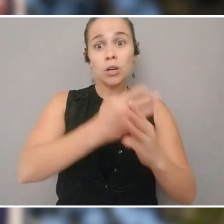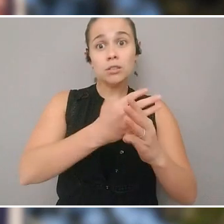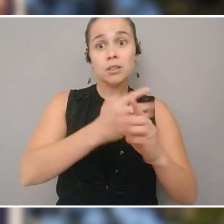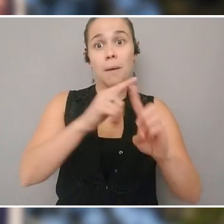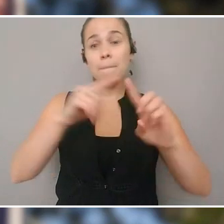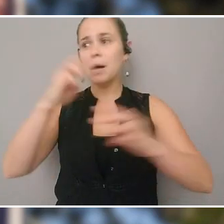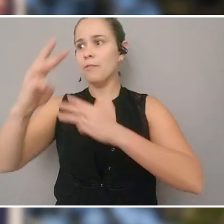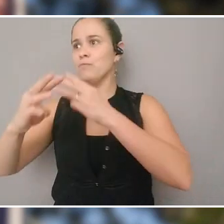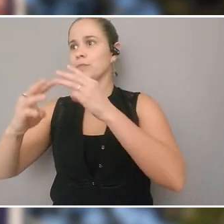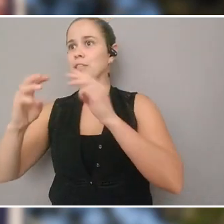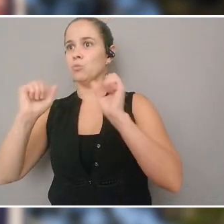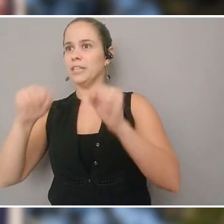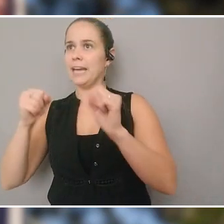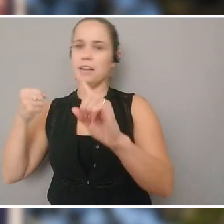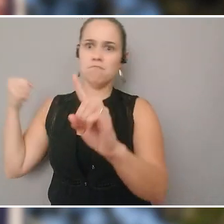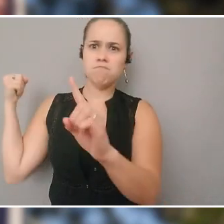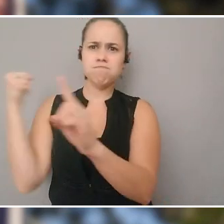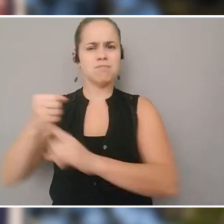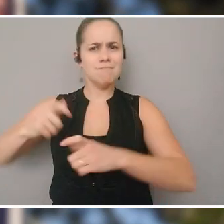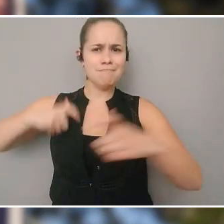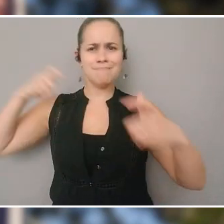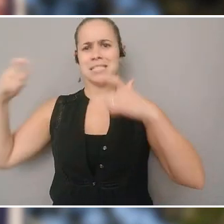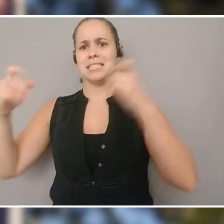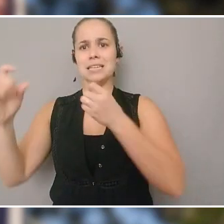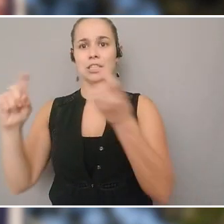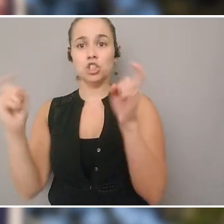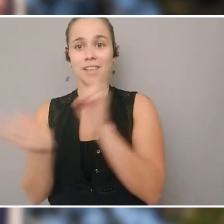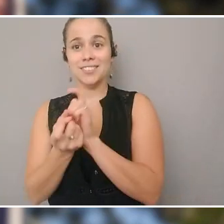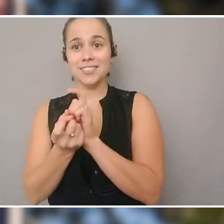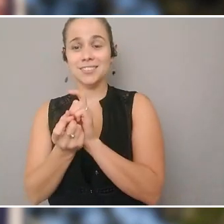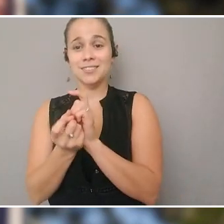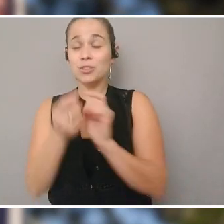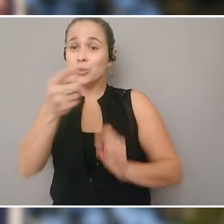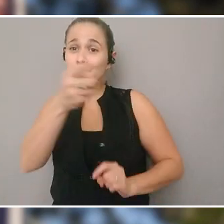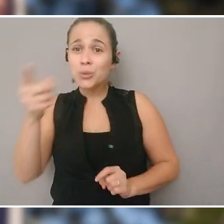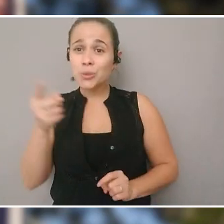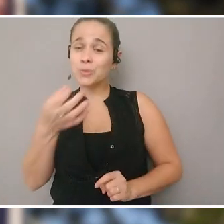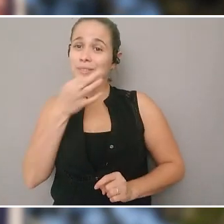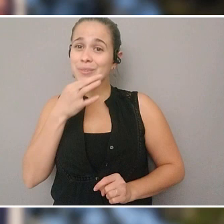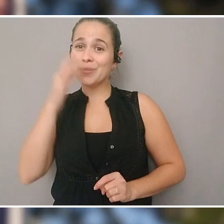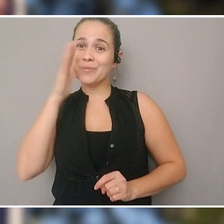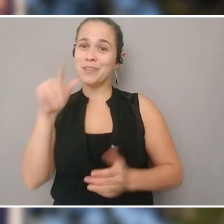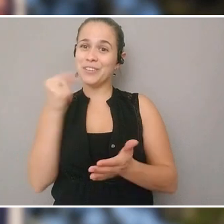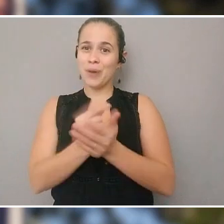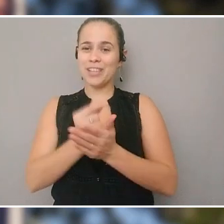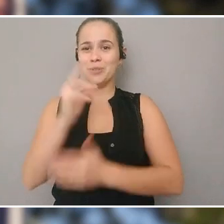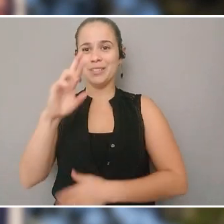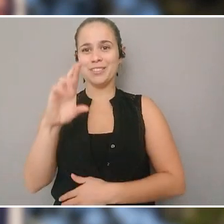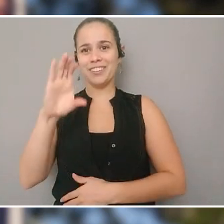mundial. Ustedes que pronto serán graduados.